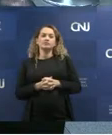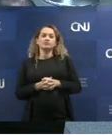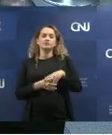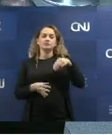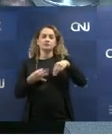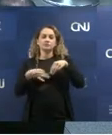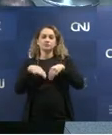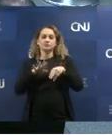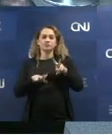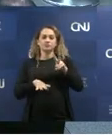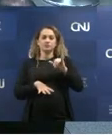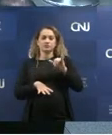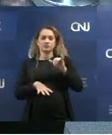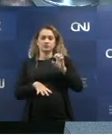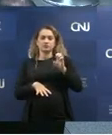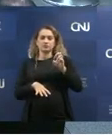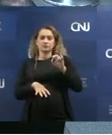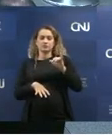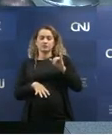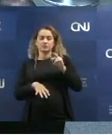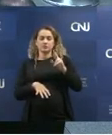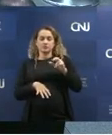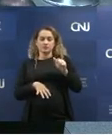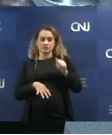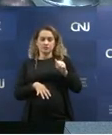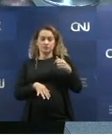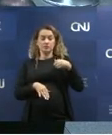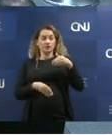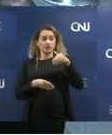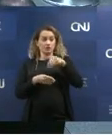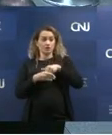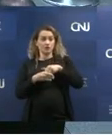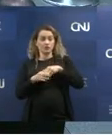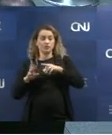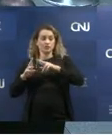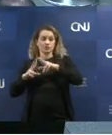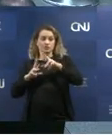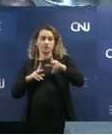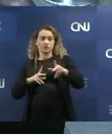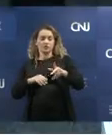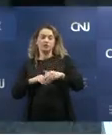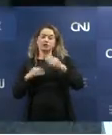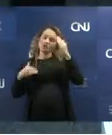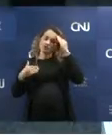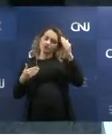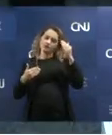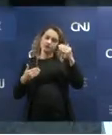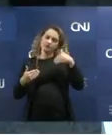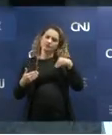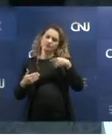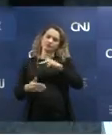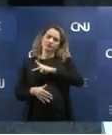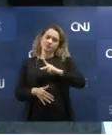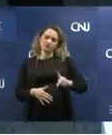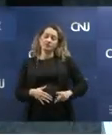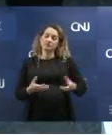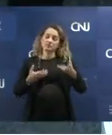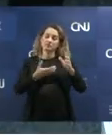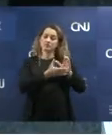Só poder a palavra apresentar. Agradeço ao senhor presidente Inicialmente queria parabenizar o belíssimo